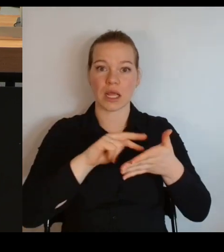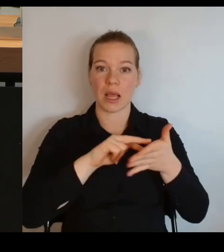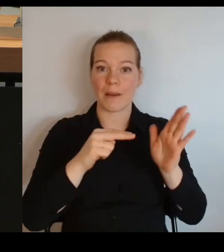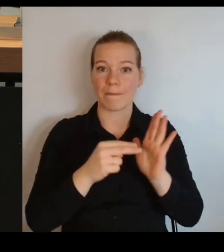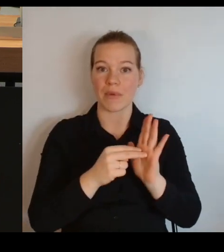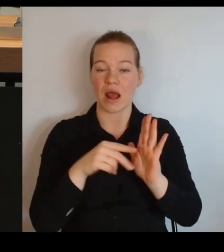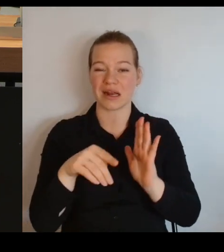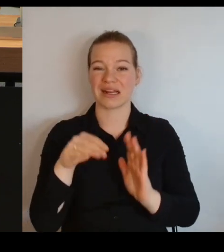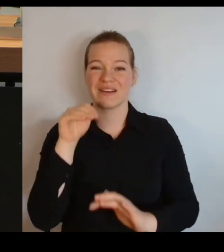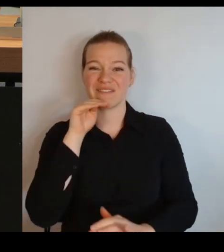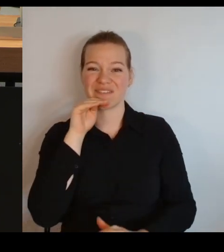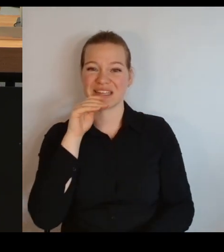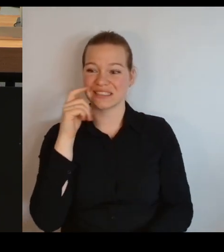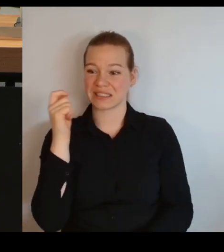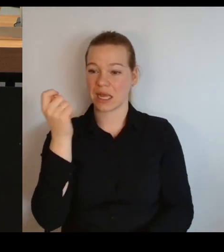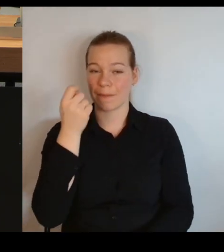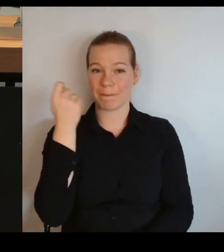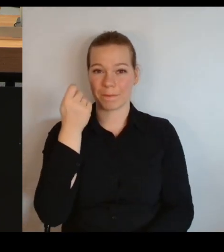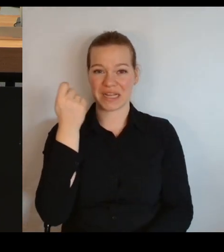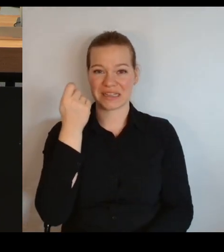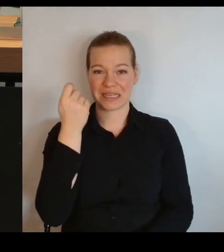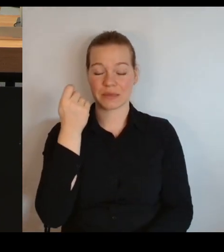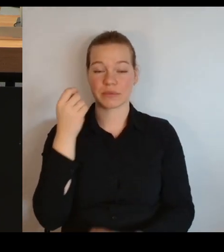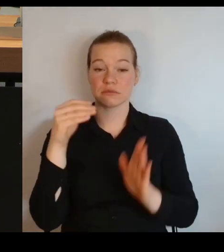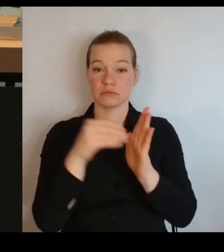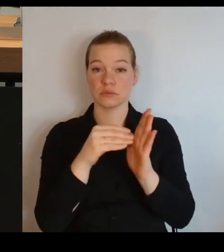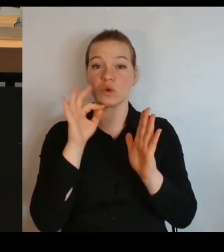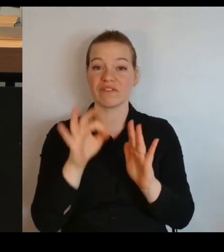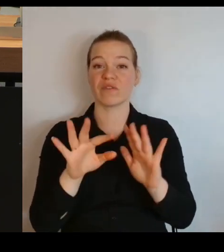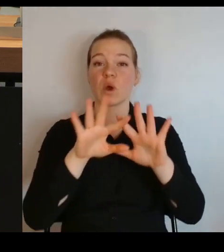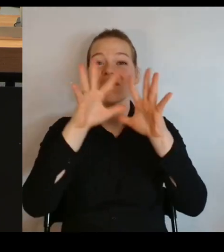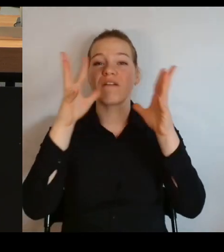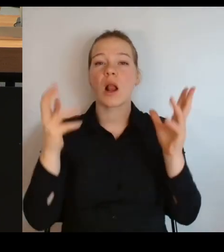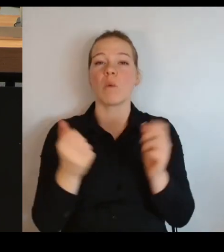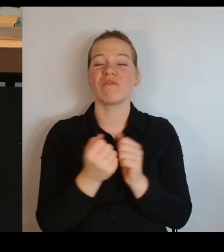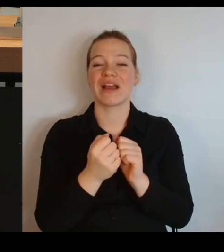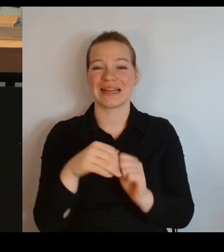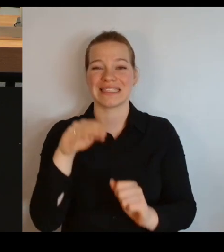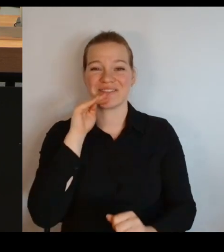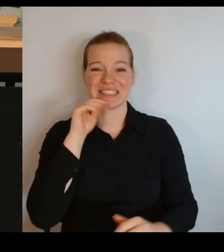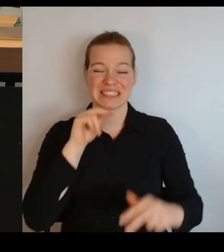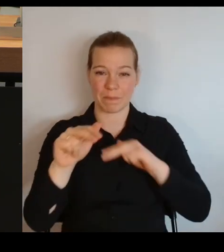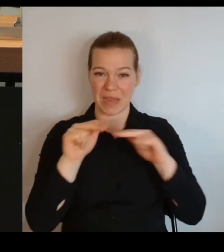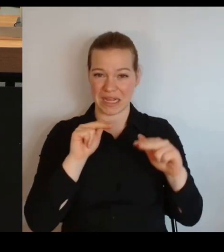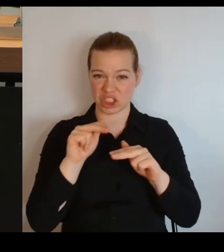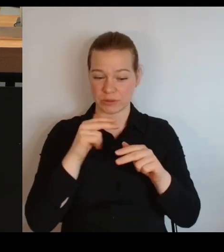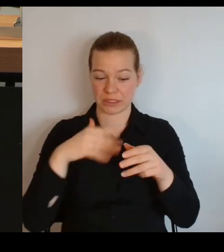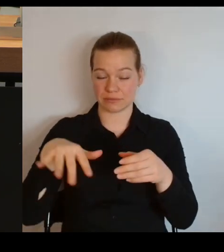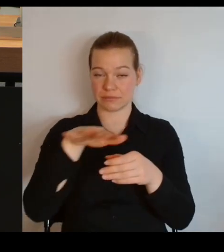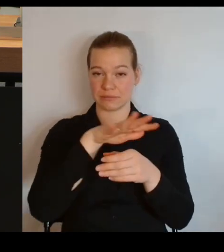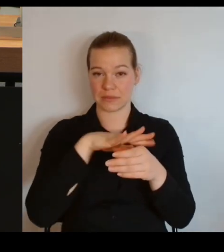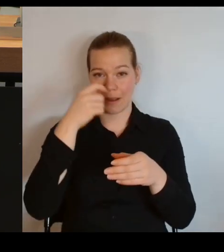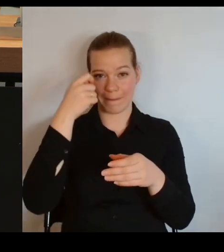der Metropolregion, erweitert um neue Wege in der Stützung des Landschafts, Wasserhaushalts und beim Erhalt der Kleingewässer und des Stadtgrüns